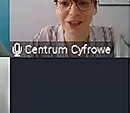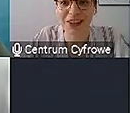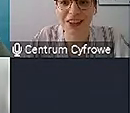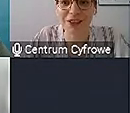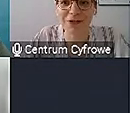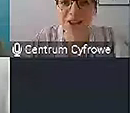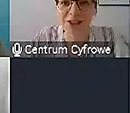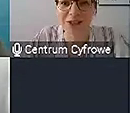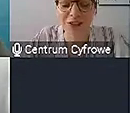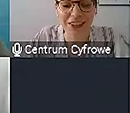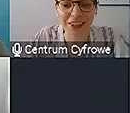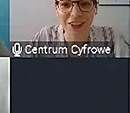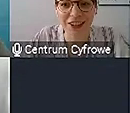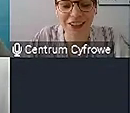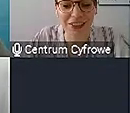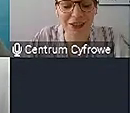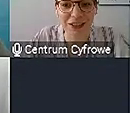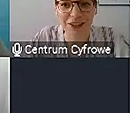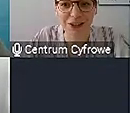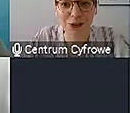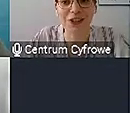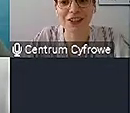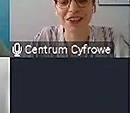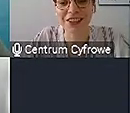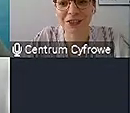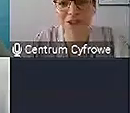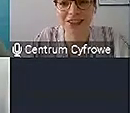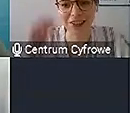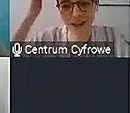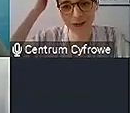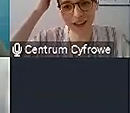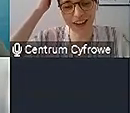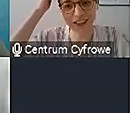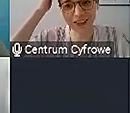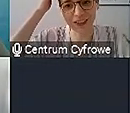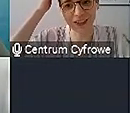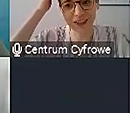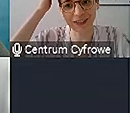to wiele z naszych działań właśnie dobiega...